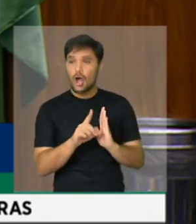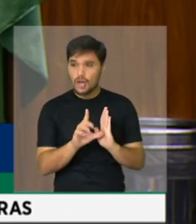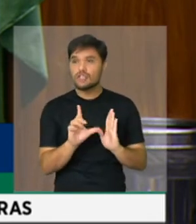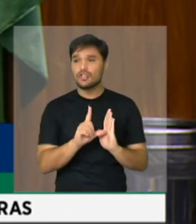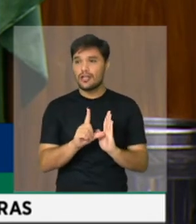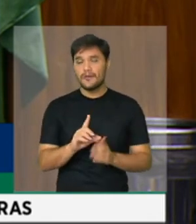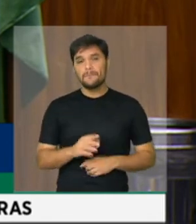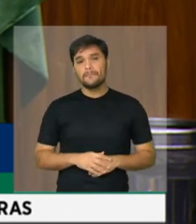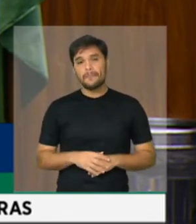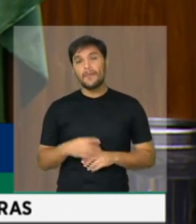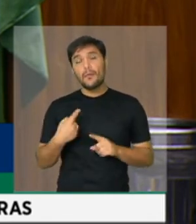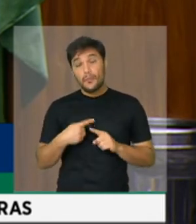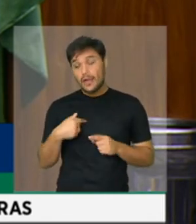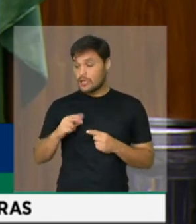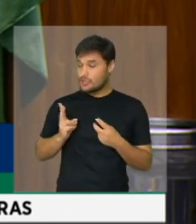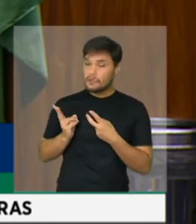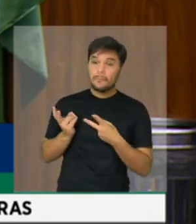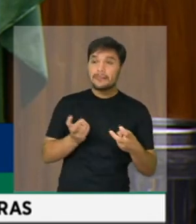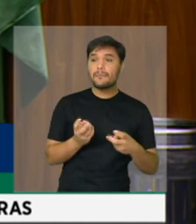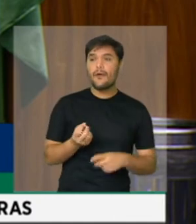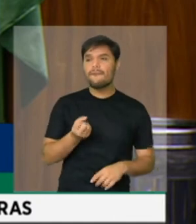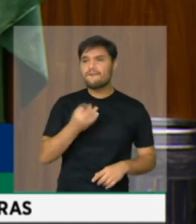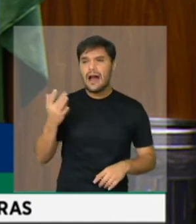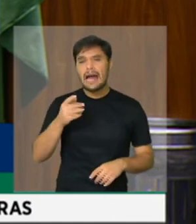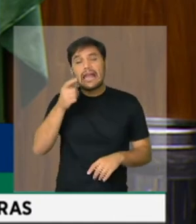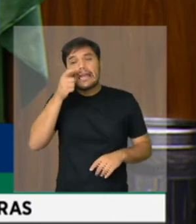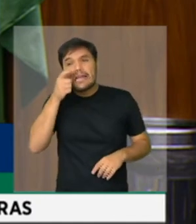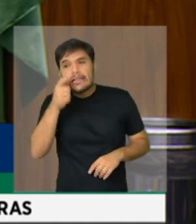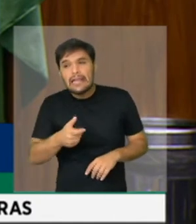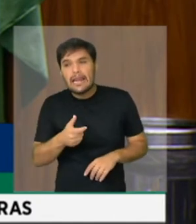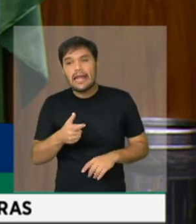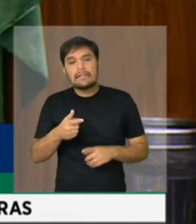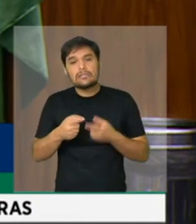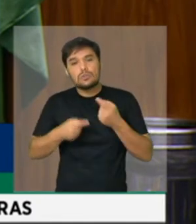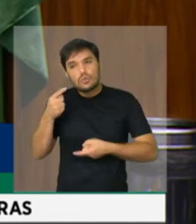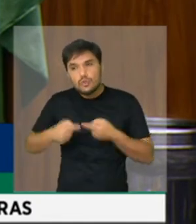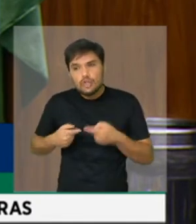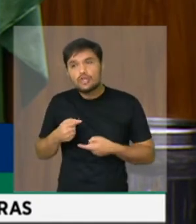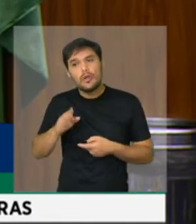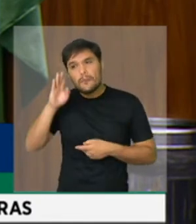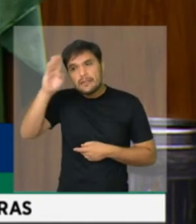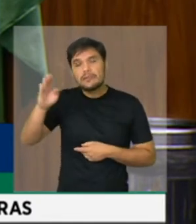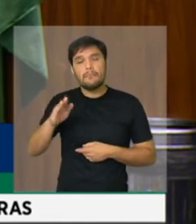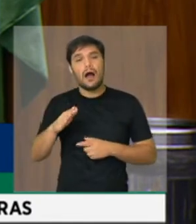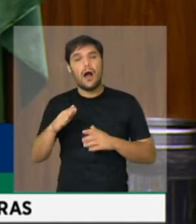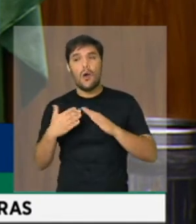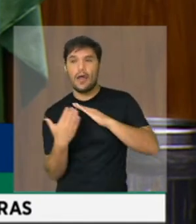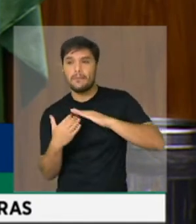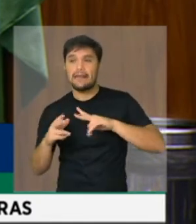AQUELES QUE PRODUZEM. NÃO FOI A TOA QUE A GENTE VIU TANTOS INTERESSES SEREM DISCUTIDOS, SOBRETUDO PELA INICIATIVA